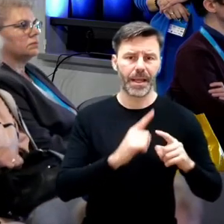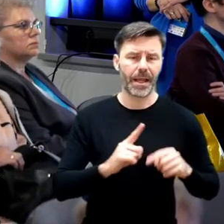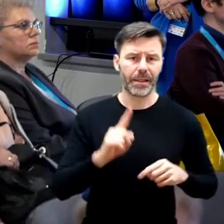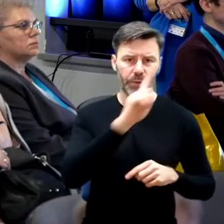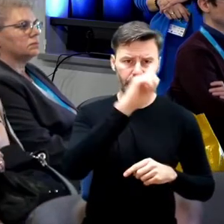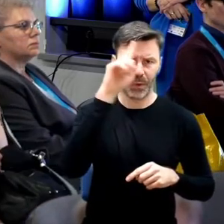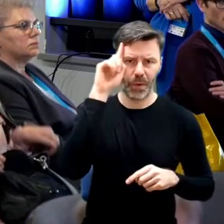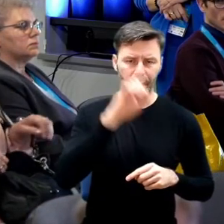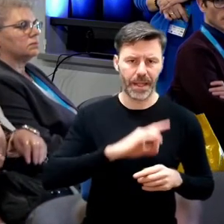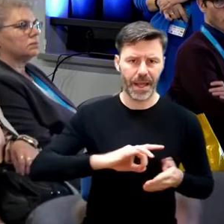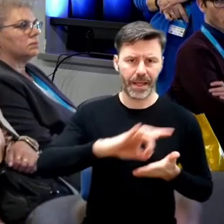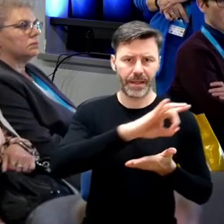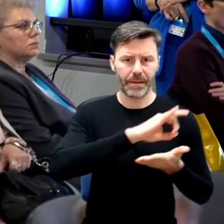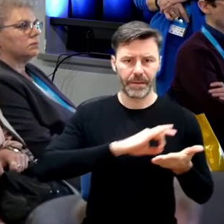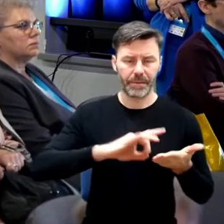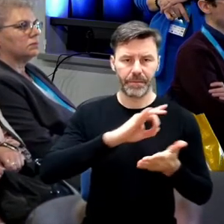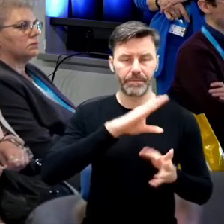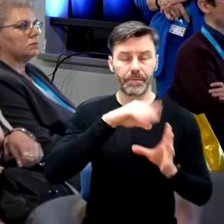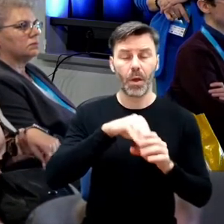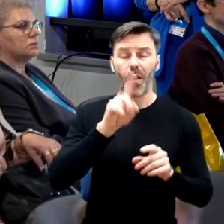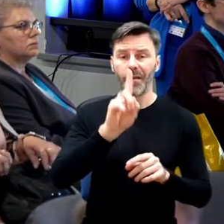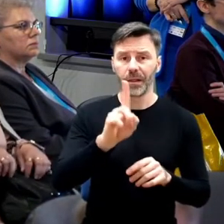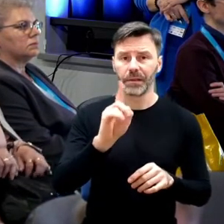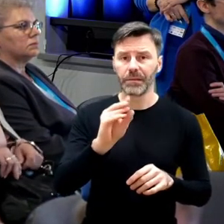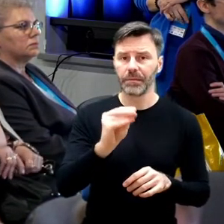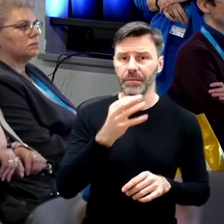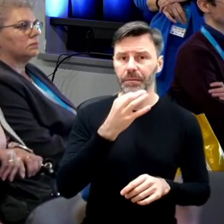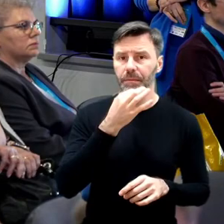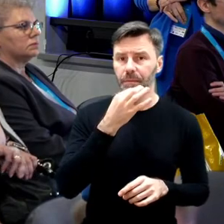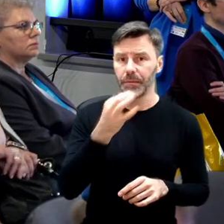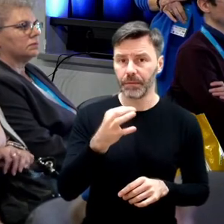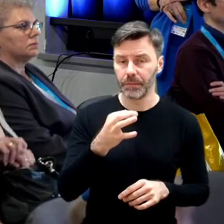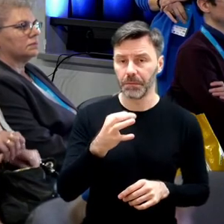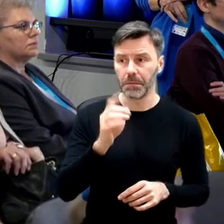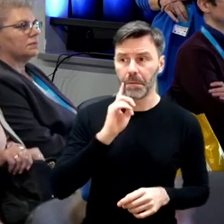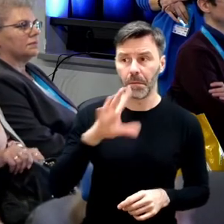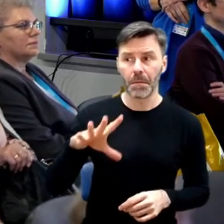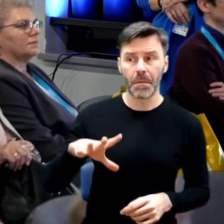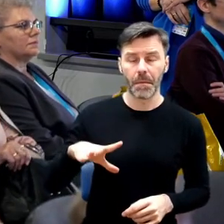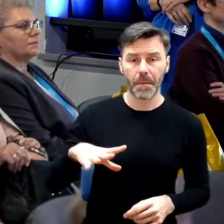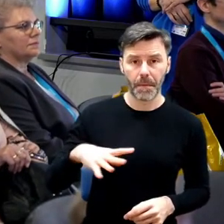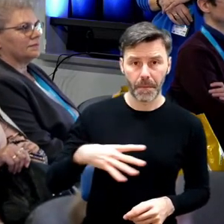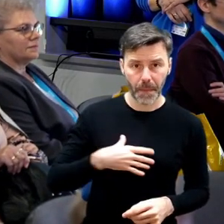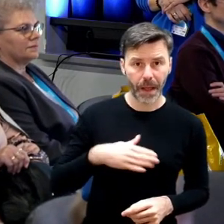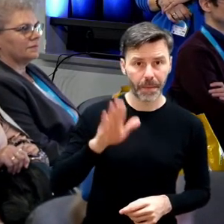i mam pytanie, czy ma Pan jakieś dobre wiadomości w zakresie tego,